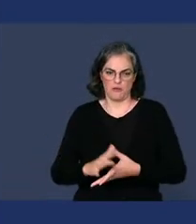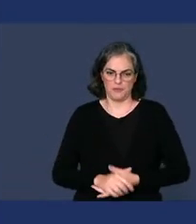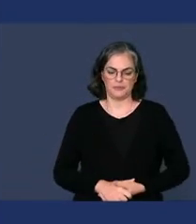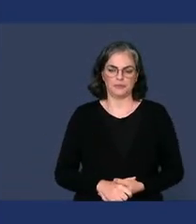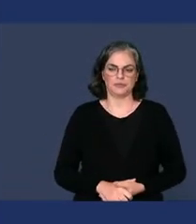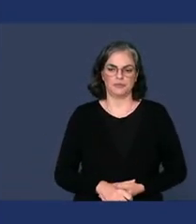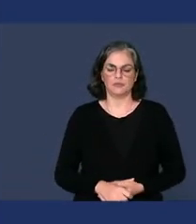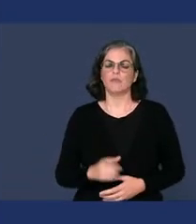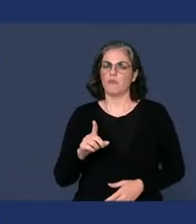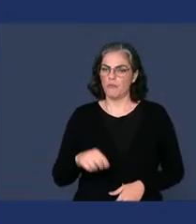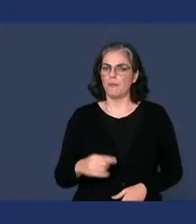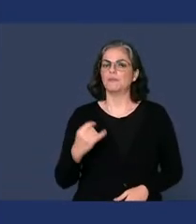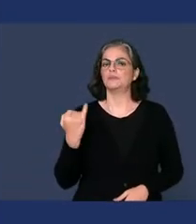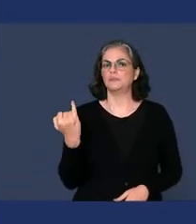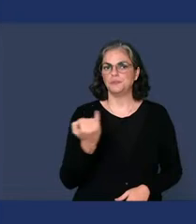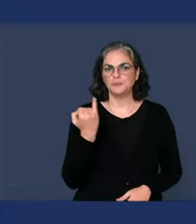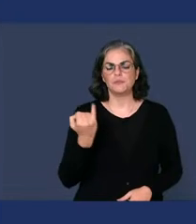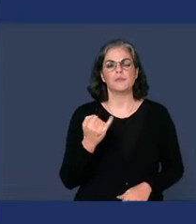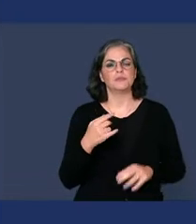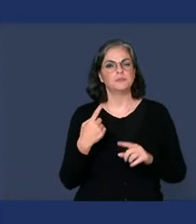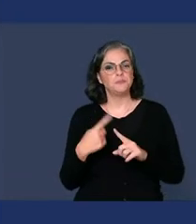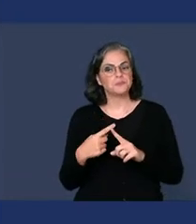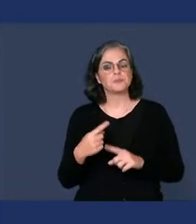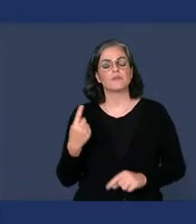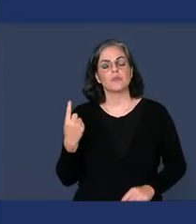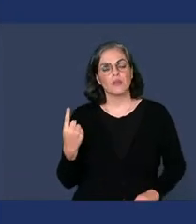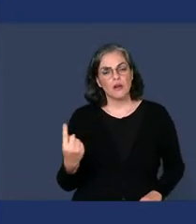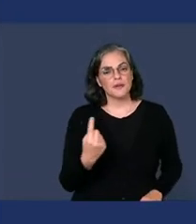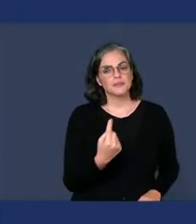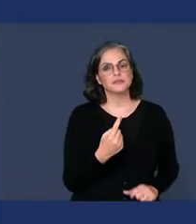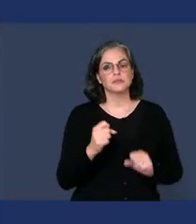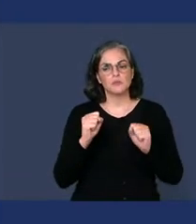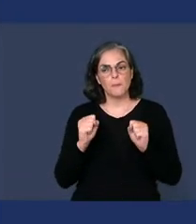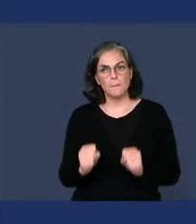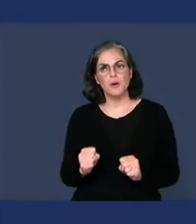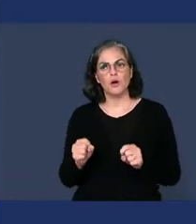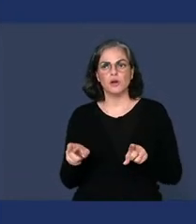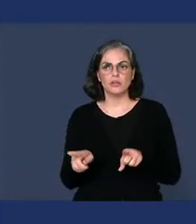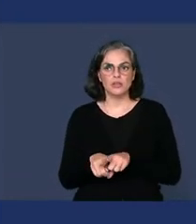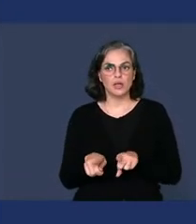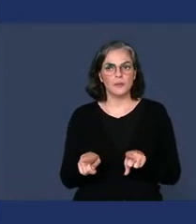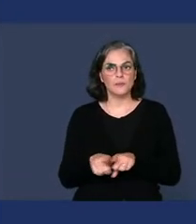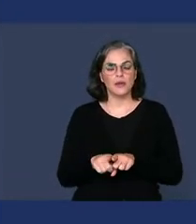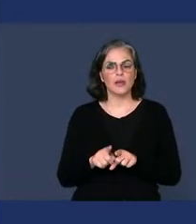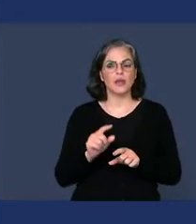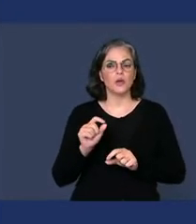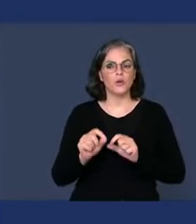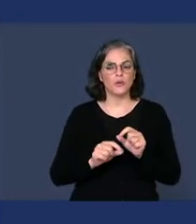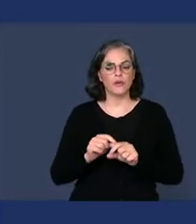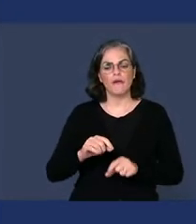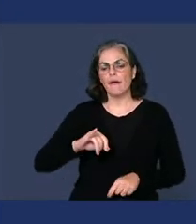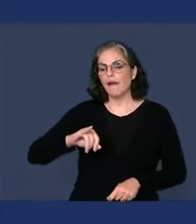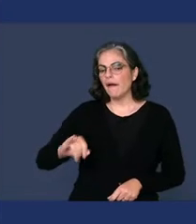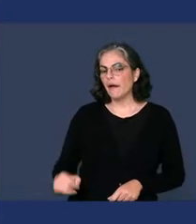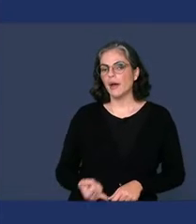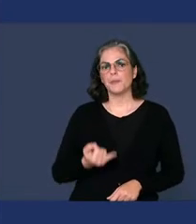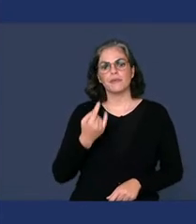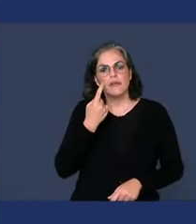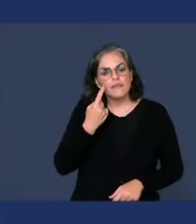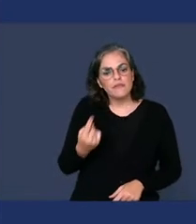COMBATER PRECONCEITO, A LIBERDADE DE EXPRESSÃO. PARA QUE CADA CIDADÃO POSSA ASSOCIADO A ELA VERIFICAR